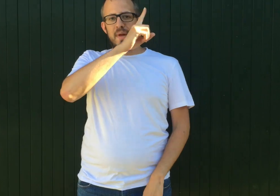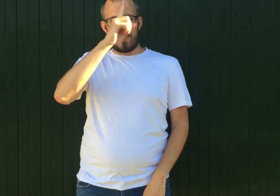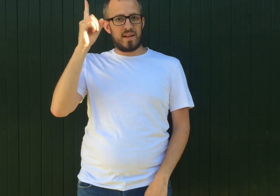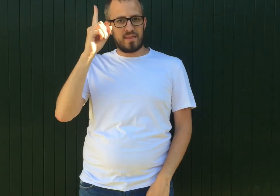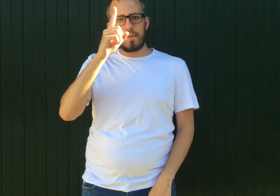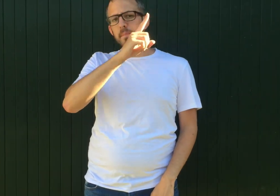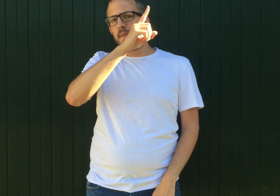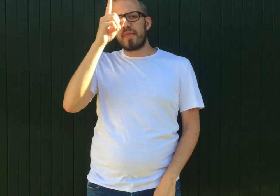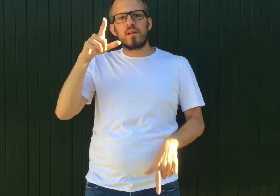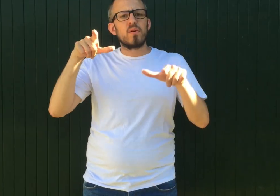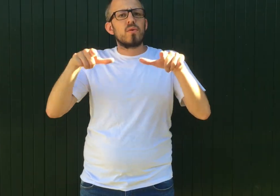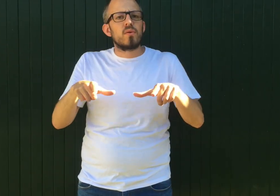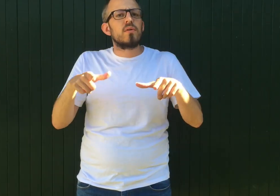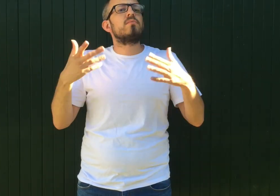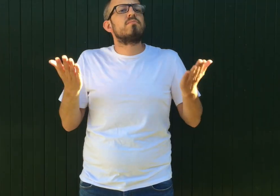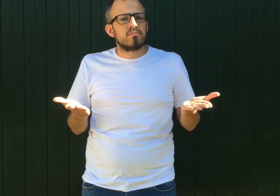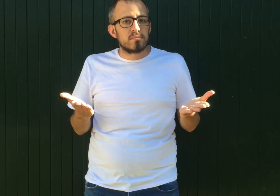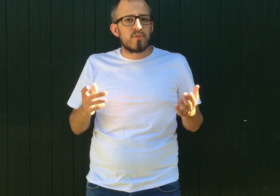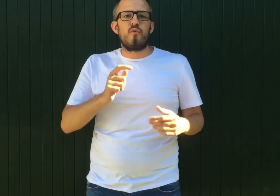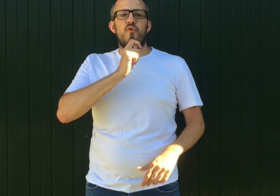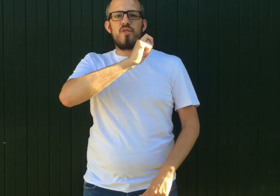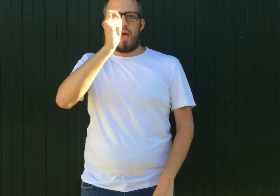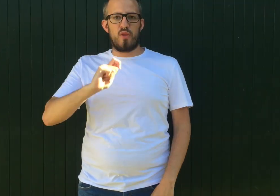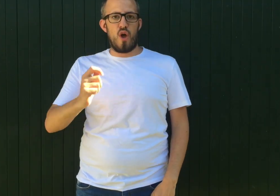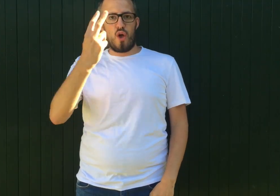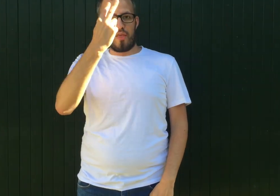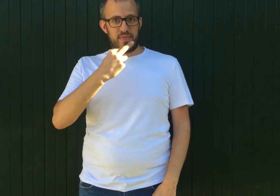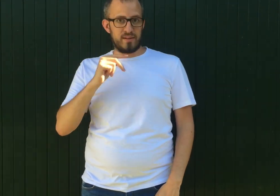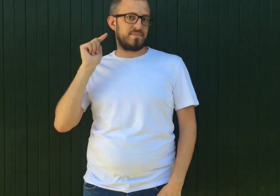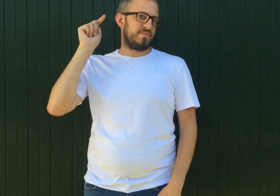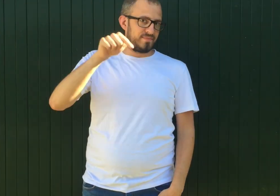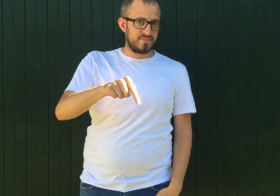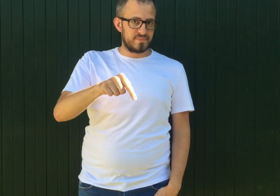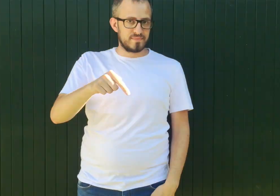En Madrid. ¿Dónde se ubicará? En el Salón de Actos de la Fundación ONCE.